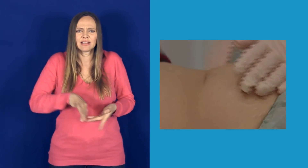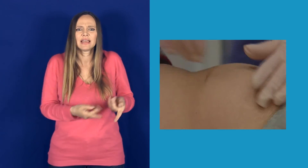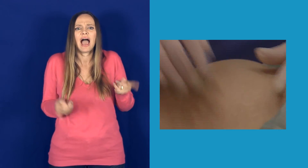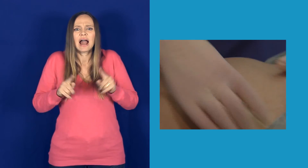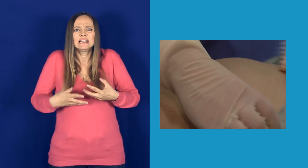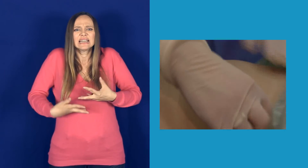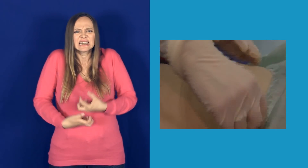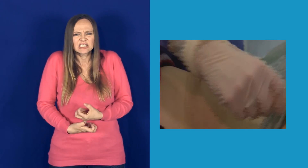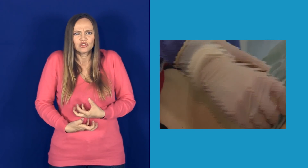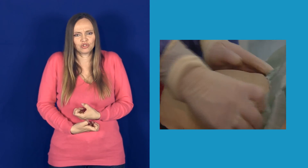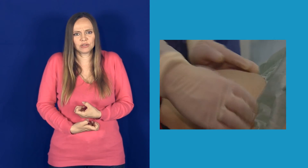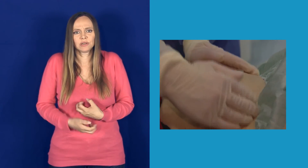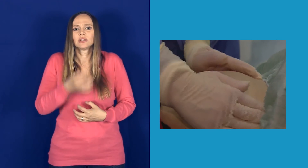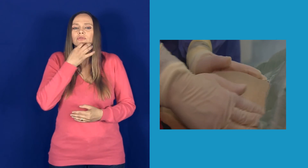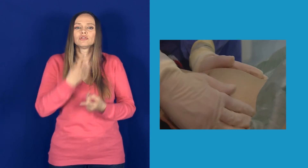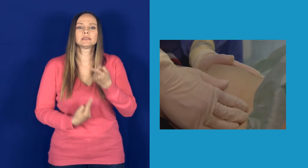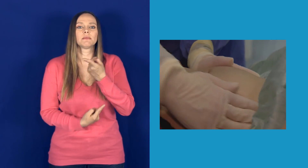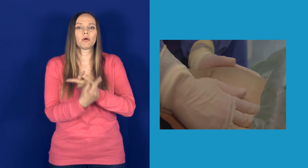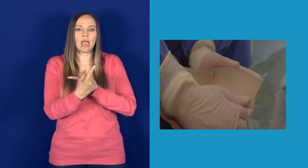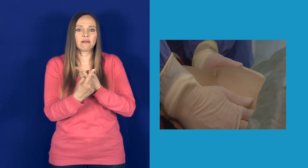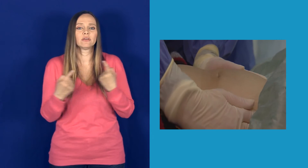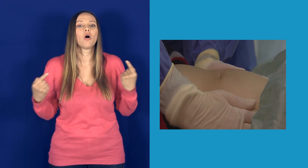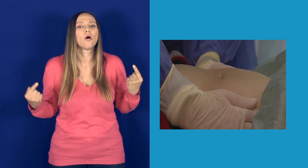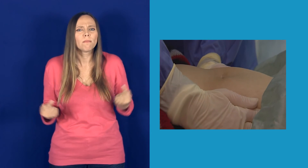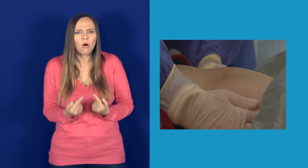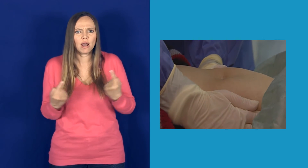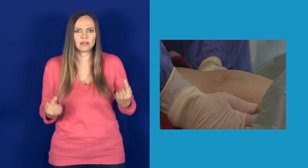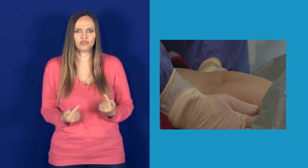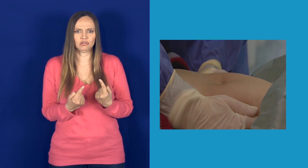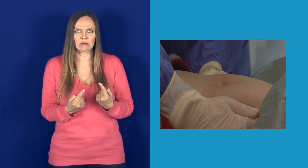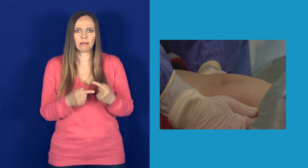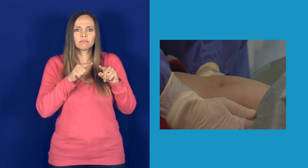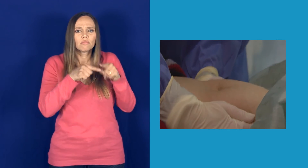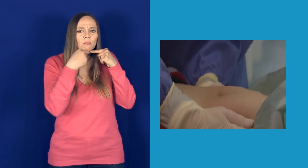Če se pojavijo bolečine to povejte zdravniku, ki vam bo takoj pomagal.